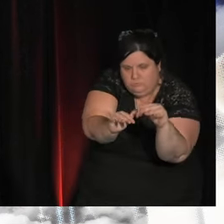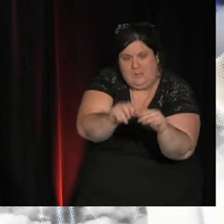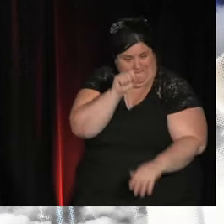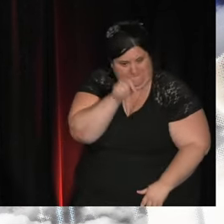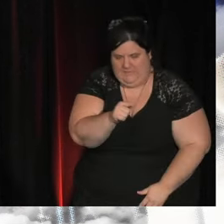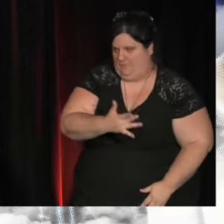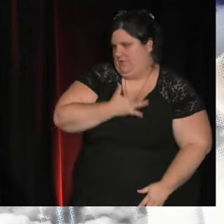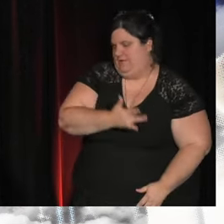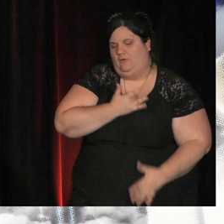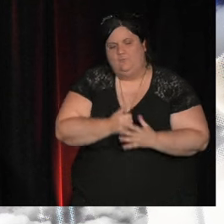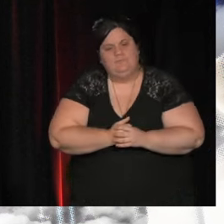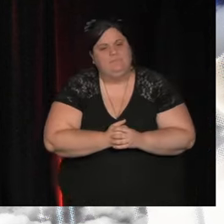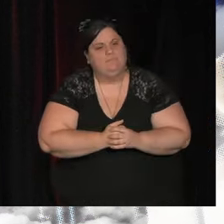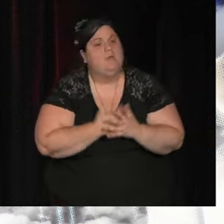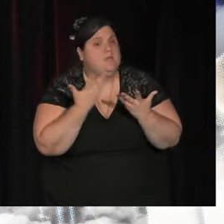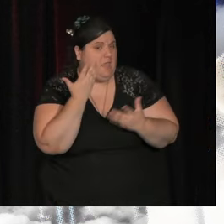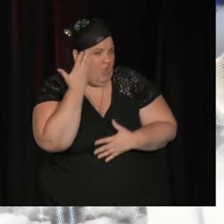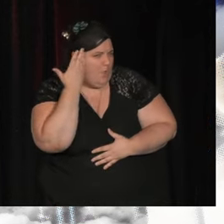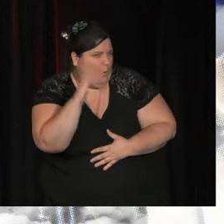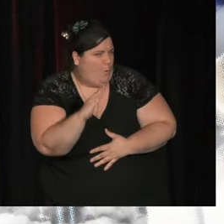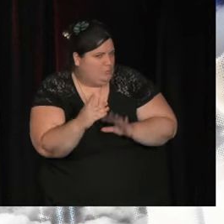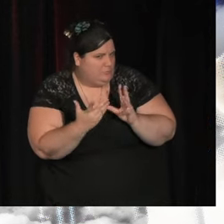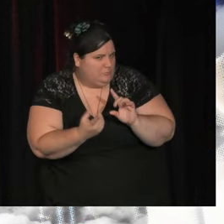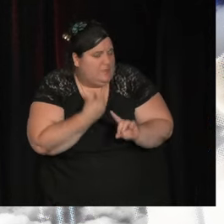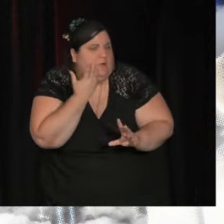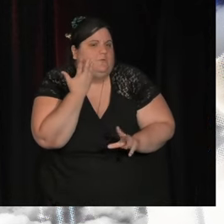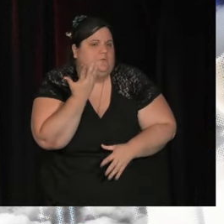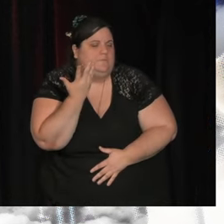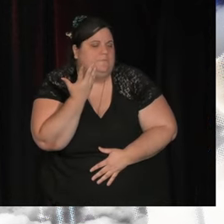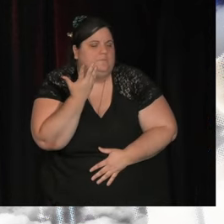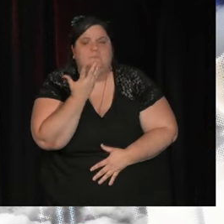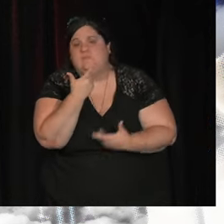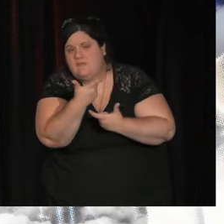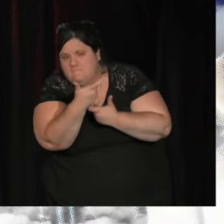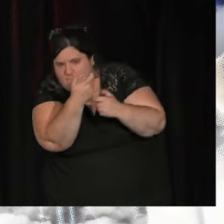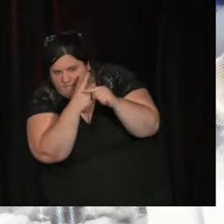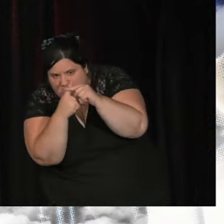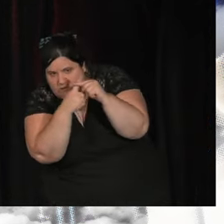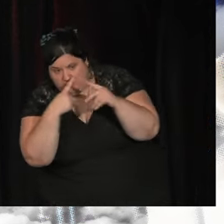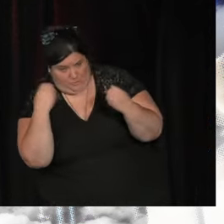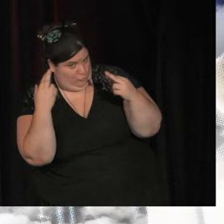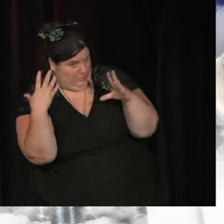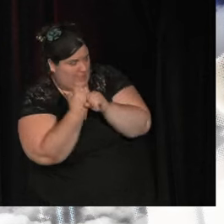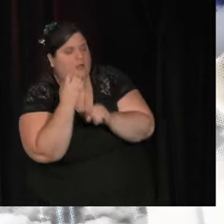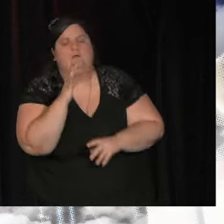Et on arrive à un autre truc qui est hyper important dans le jeu, ce n'est pas juste un jeu où quand tu vises, tu es fort, tu vas gagner, il y a un petit peu de ça évidemment, c'est toujours mieux,